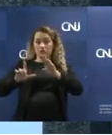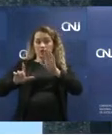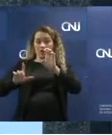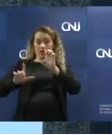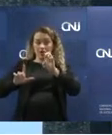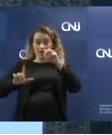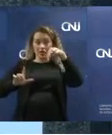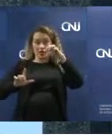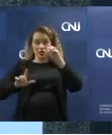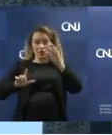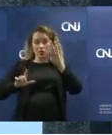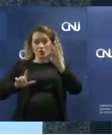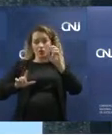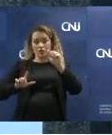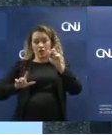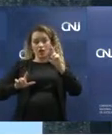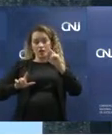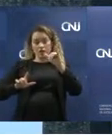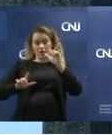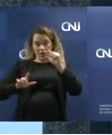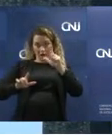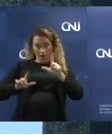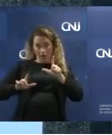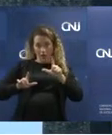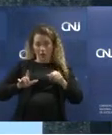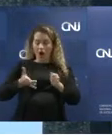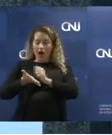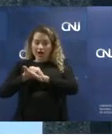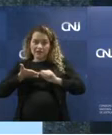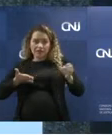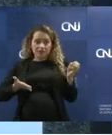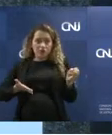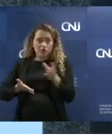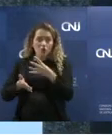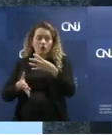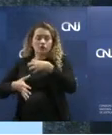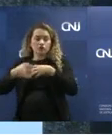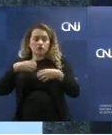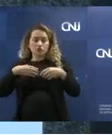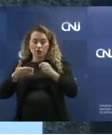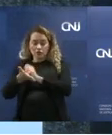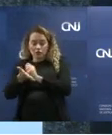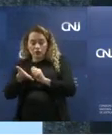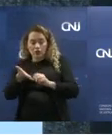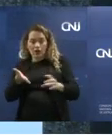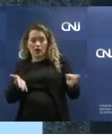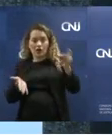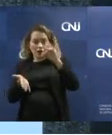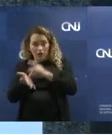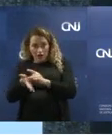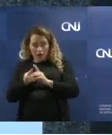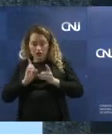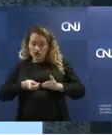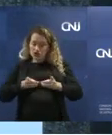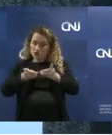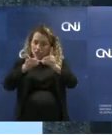O e-Not Assina um novo modo de reconhecimento da assinatura eletrônica, fruto dos esforços voluntários brasileiros